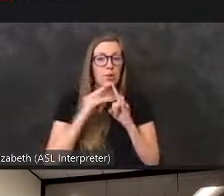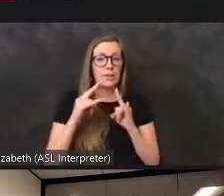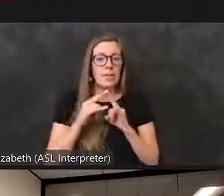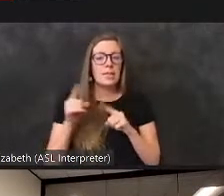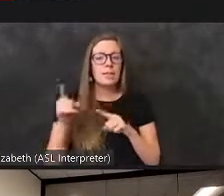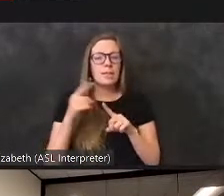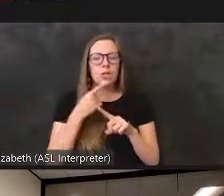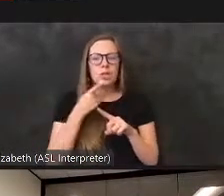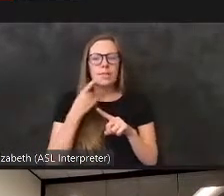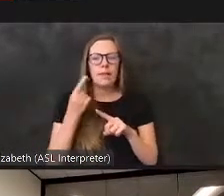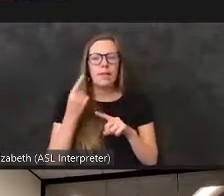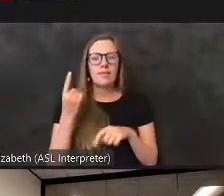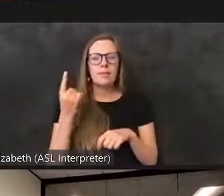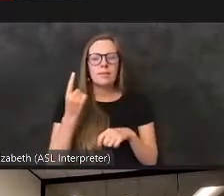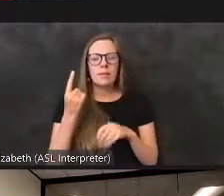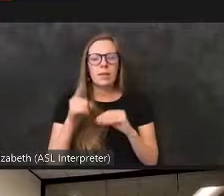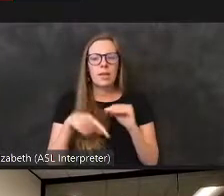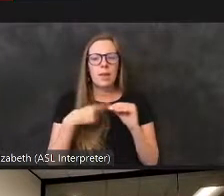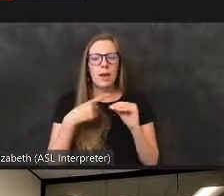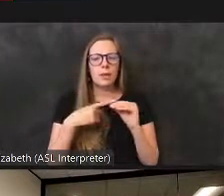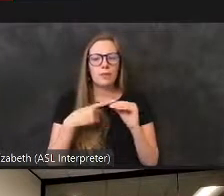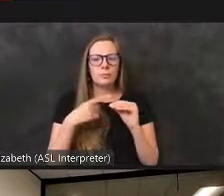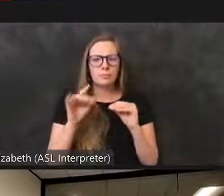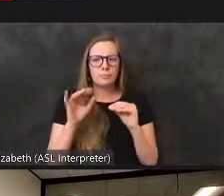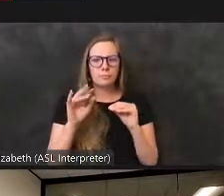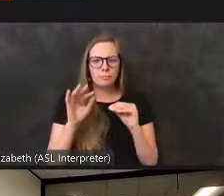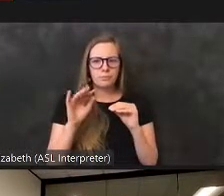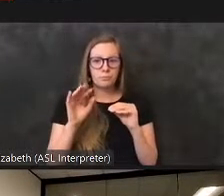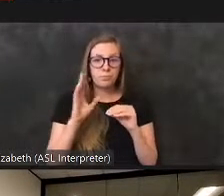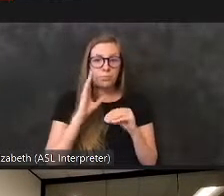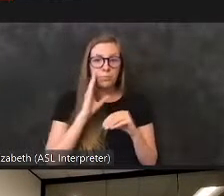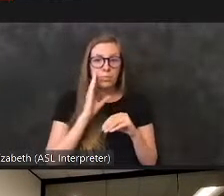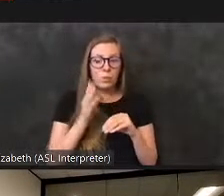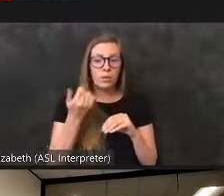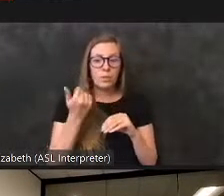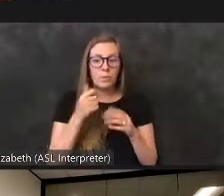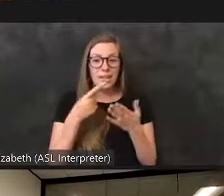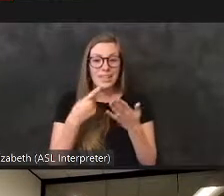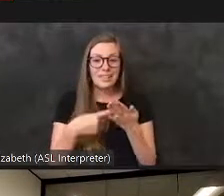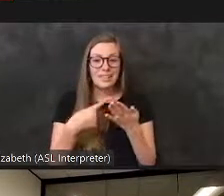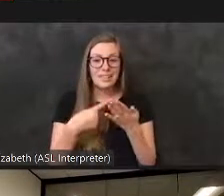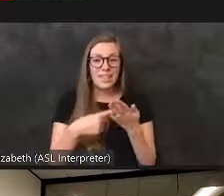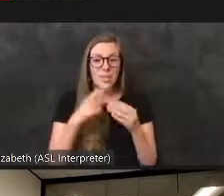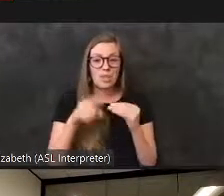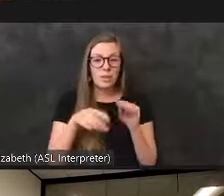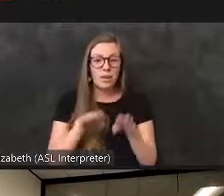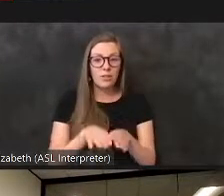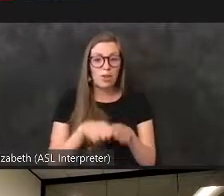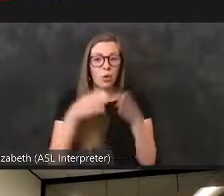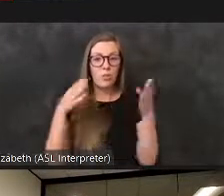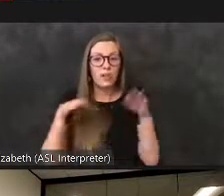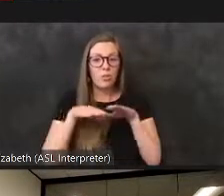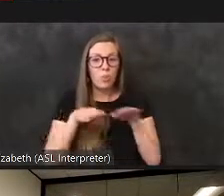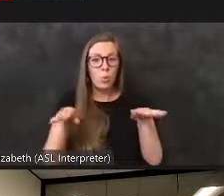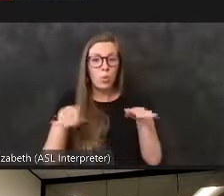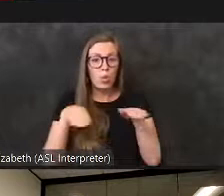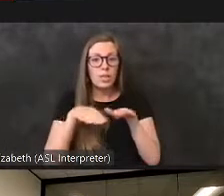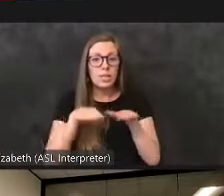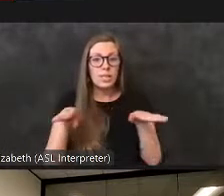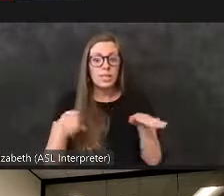Ellos trae otras situaciones que vienen para este verano. Habrá una conversación acerca de la reapertura de.